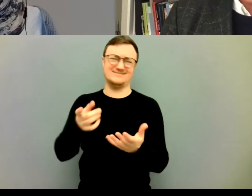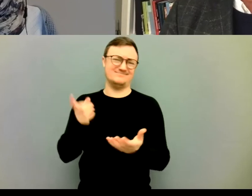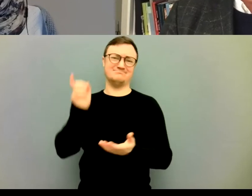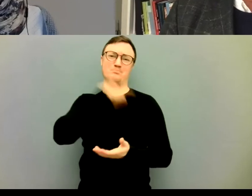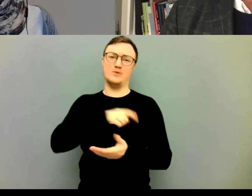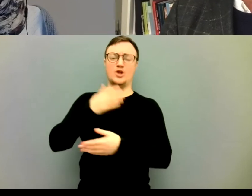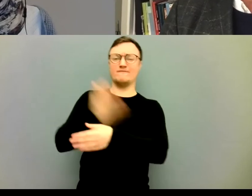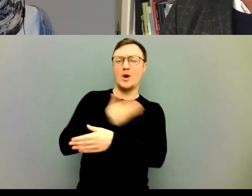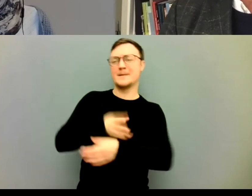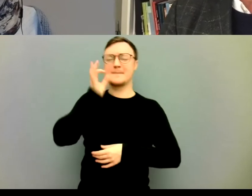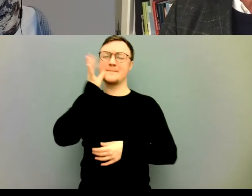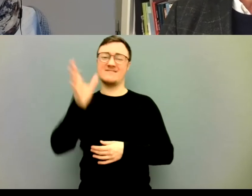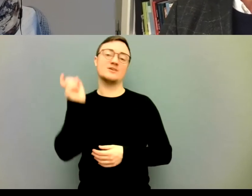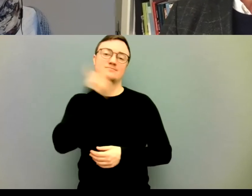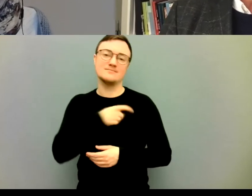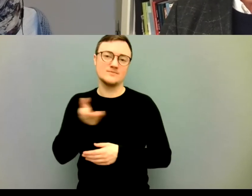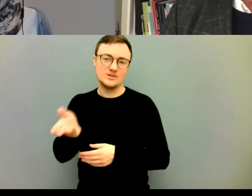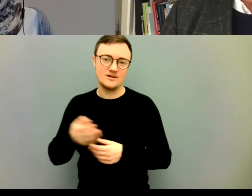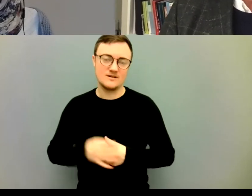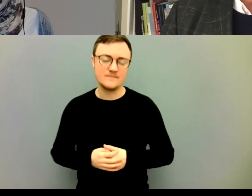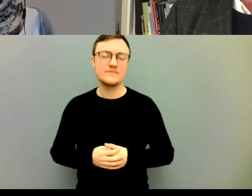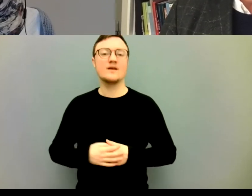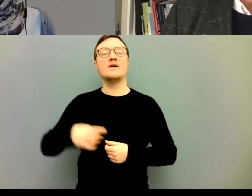de fruktansvärda konsekvenser det får.